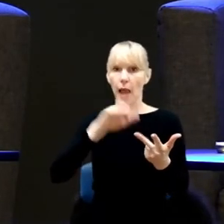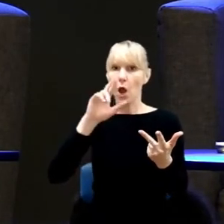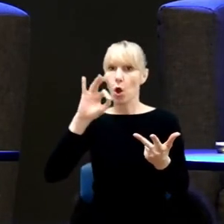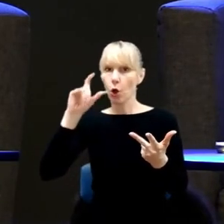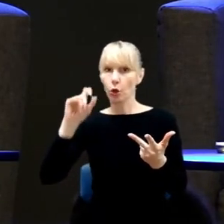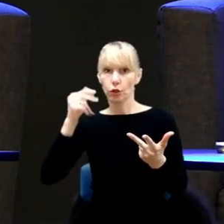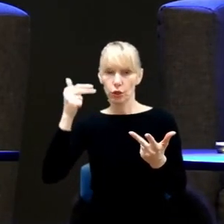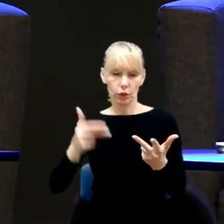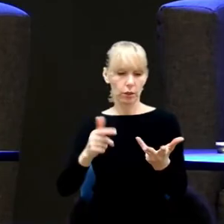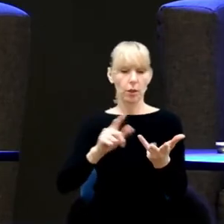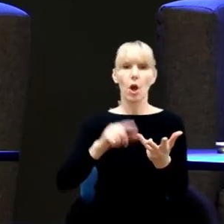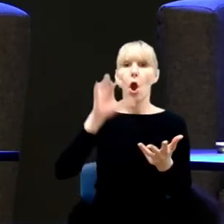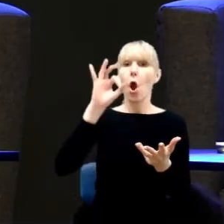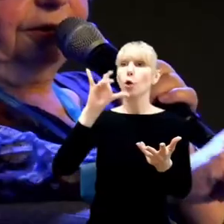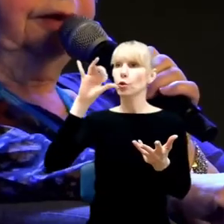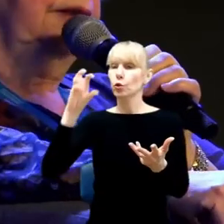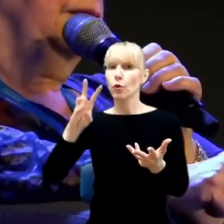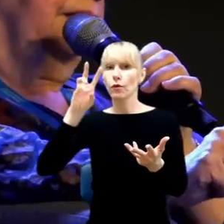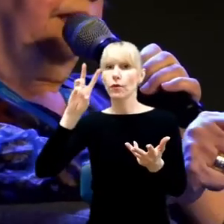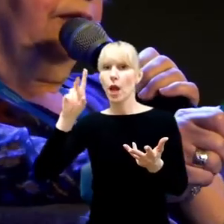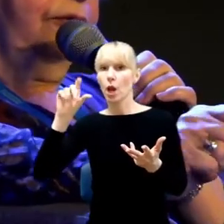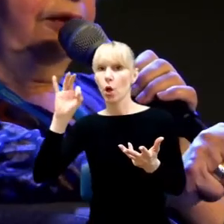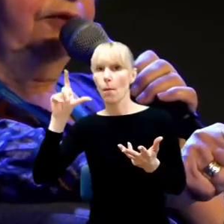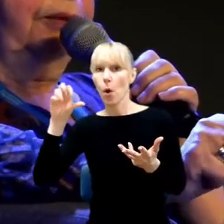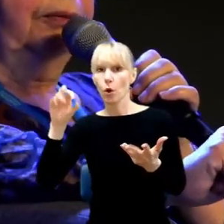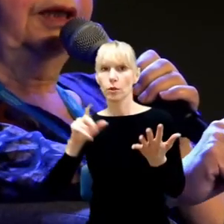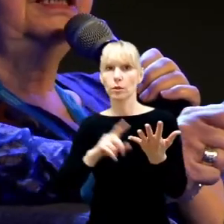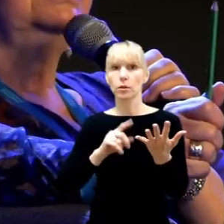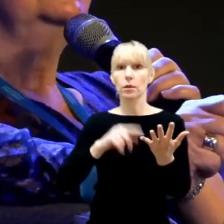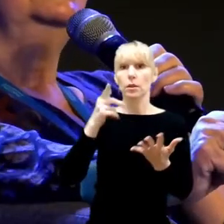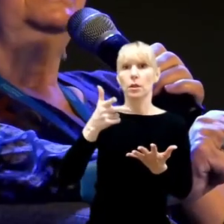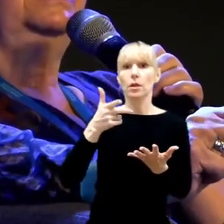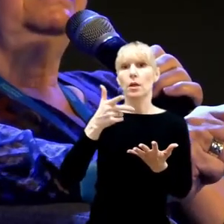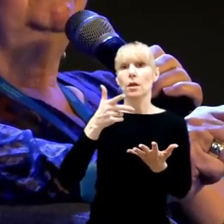Kalisz, o stolicy regionu nie wspomnę.